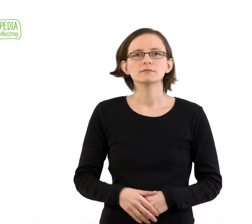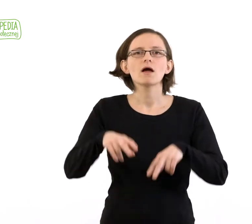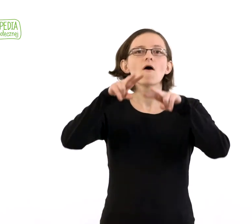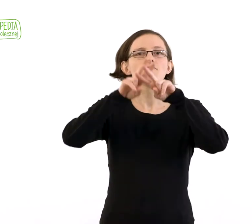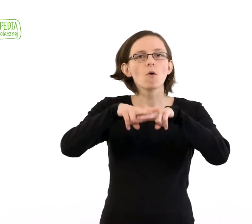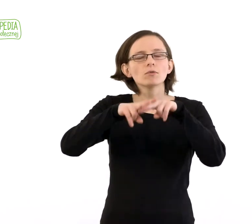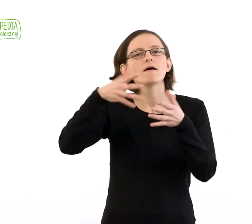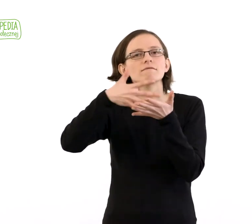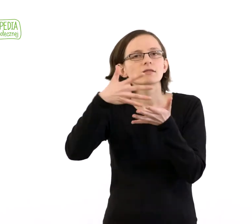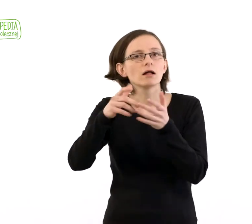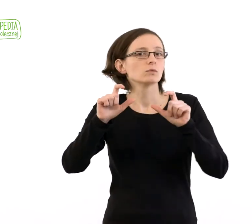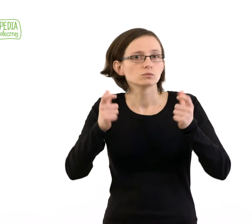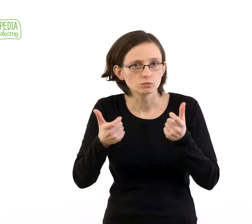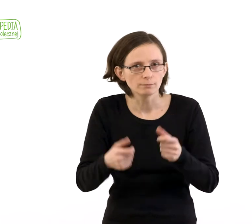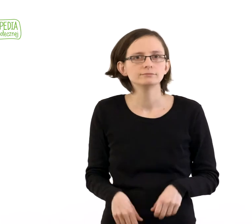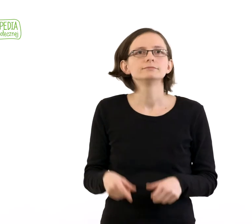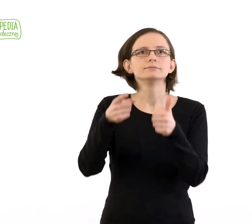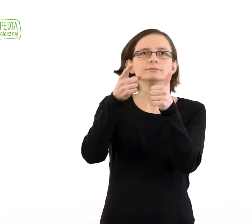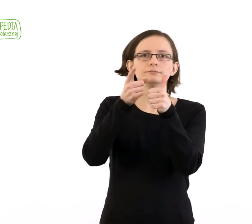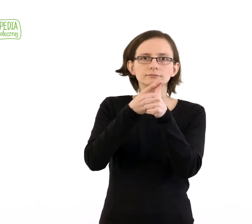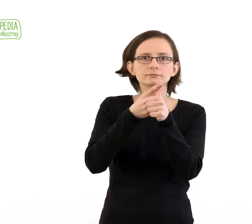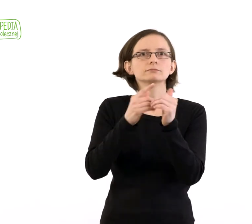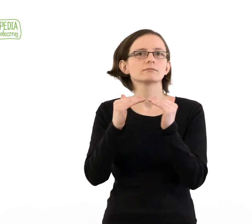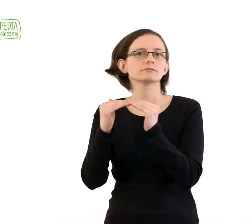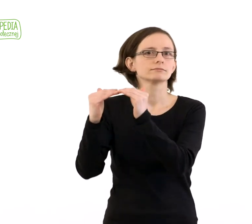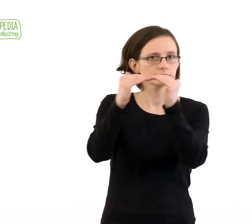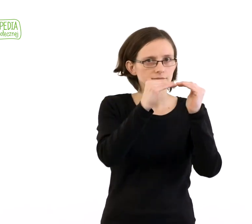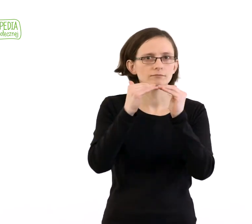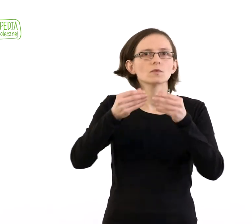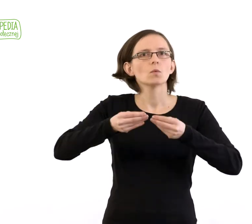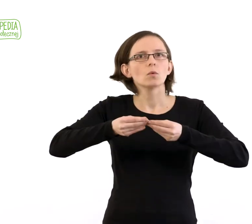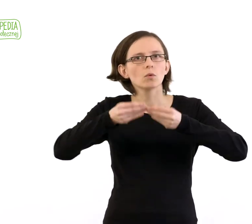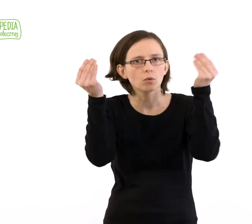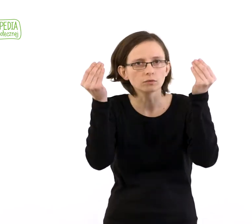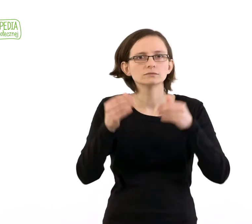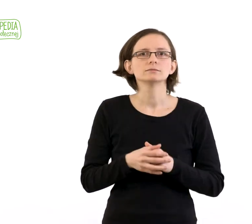Na co wydawane są fundusze? 1. Zrównoważony rozwój